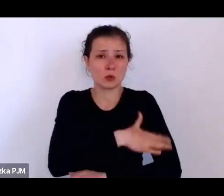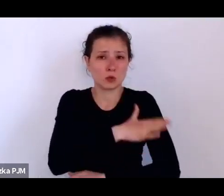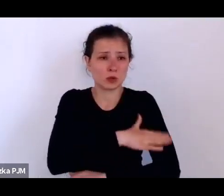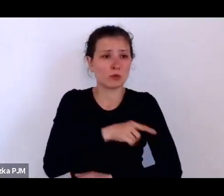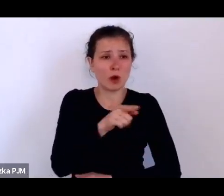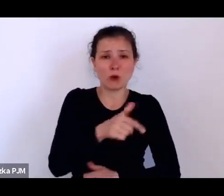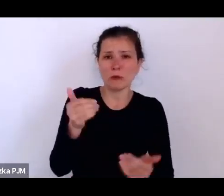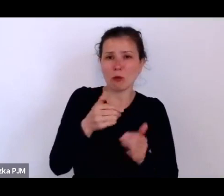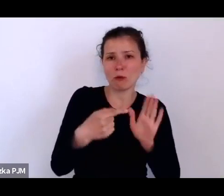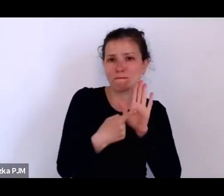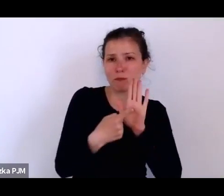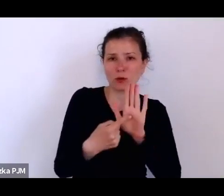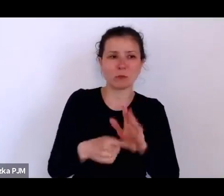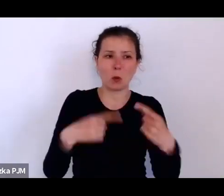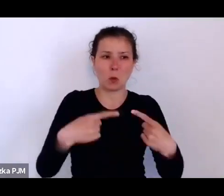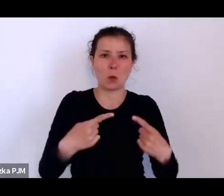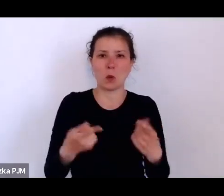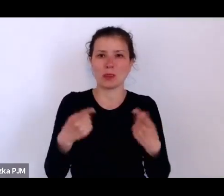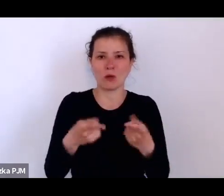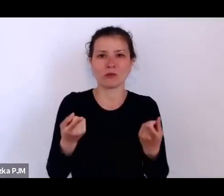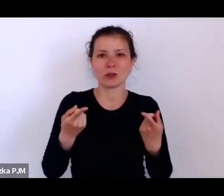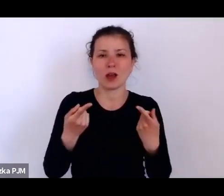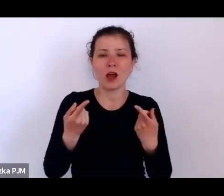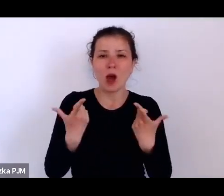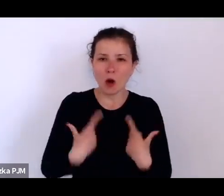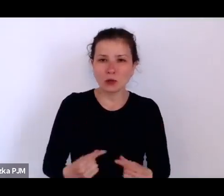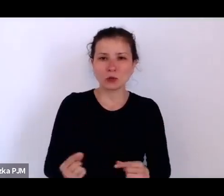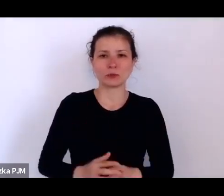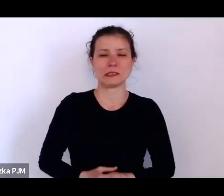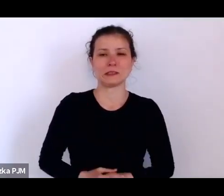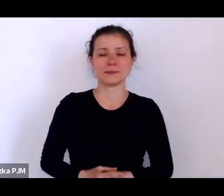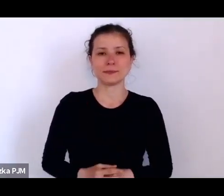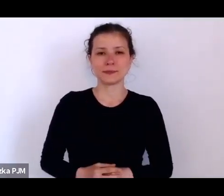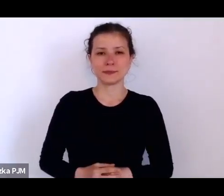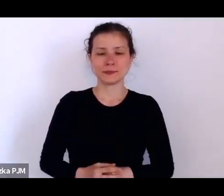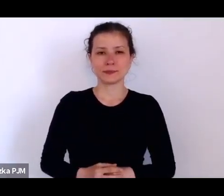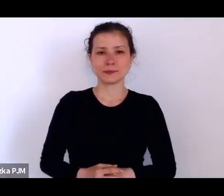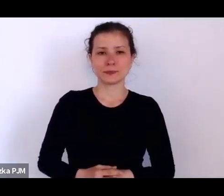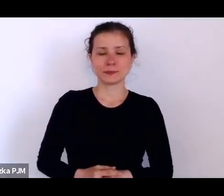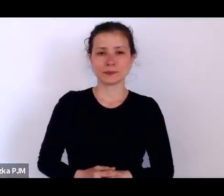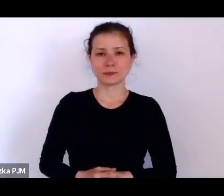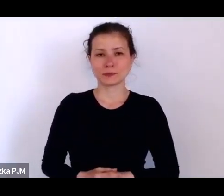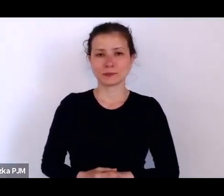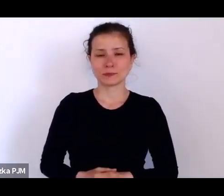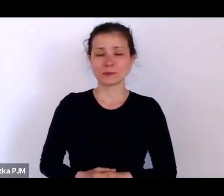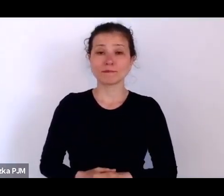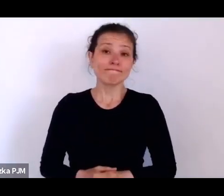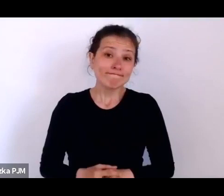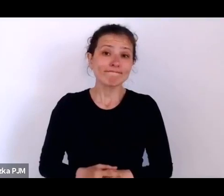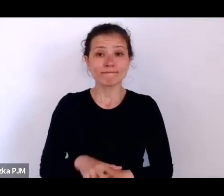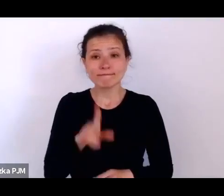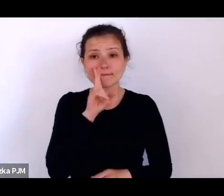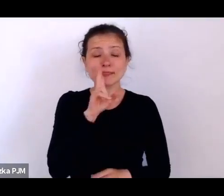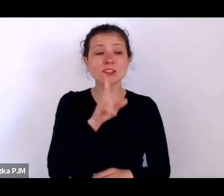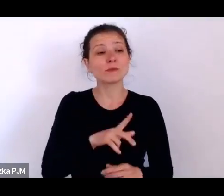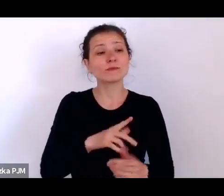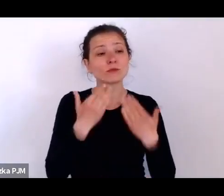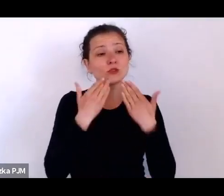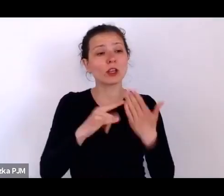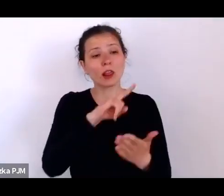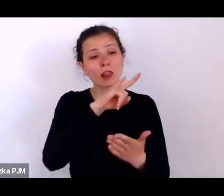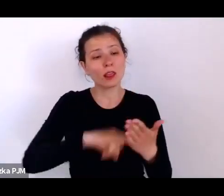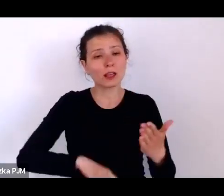nie miały dowodów osobistych, ale widocznie ta legitymacja im też służyła do tego, żeby gdzieś ją okazywały